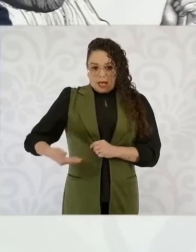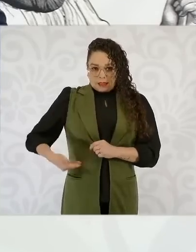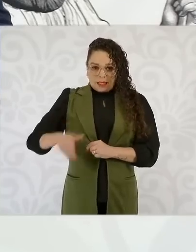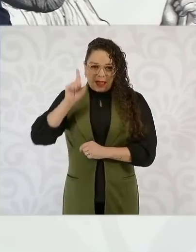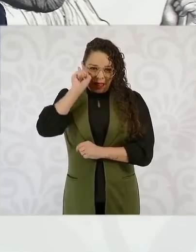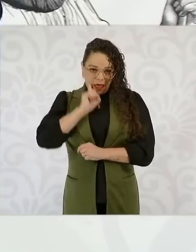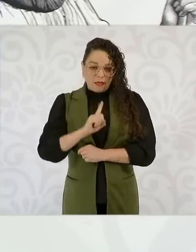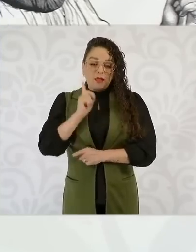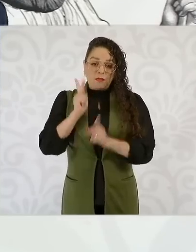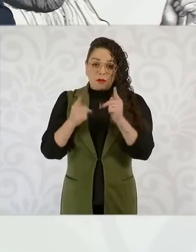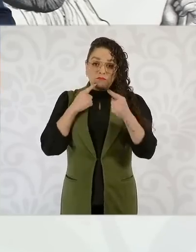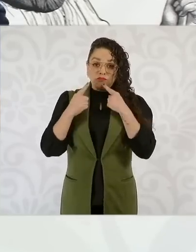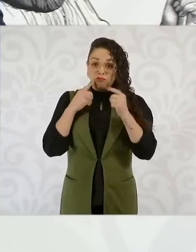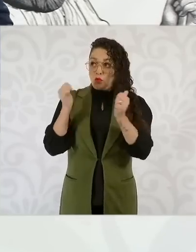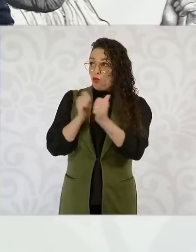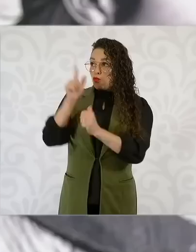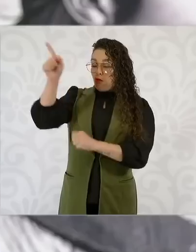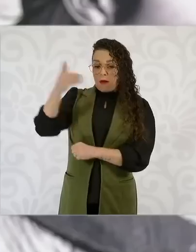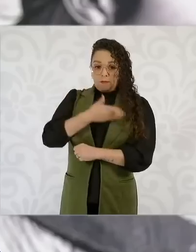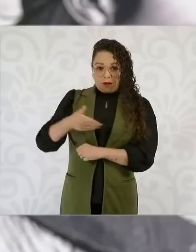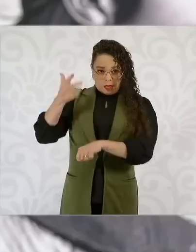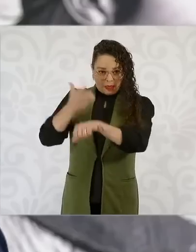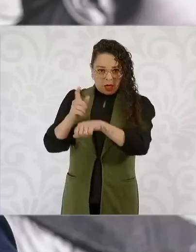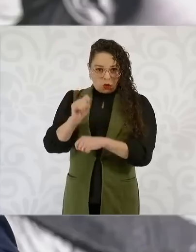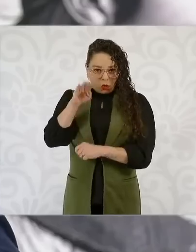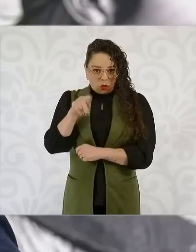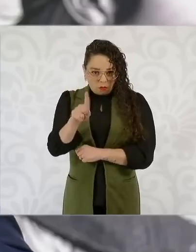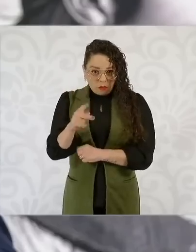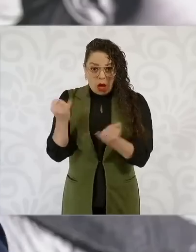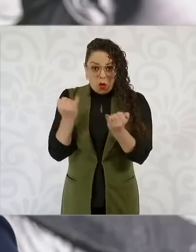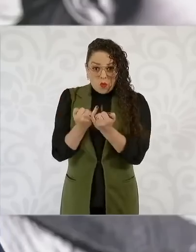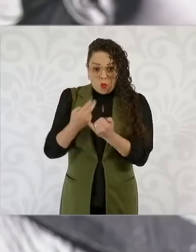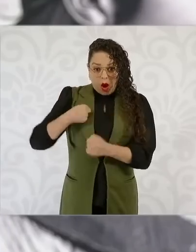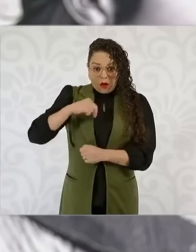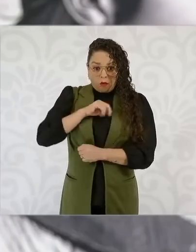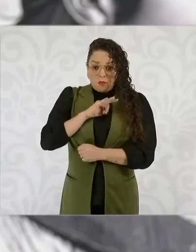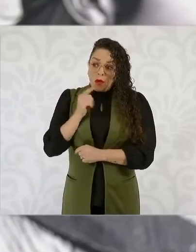tenemos la posibilidad de dialogar Caso contrario estaríamos en una circunstancia muy distinta